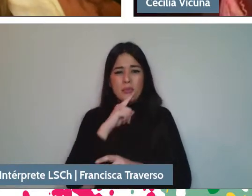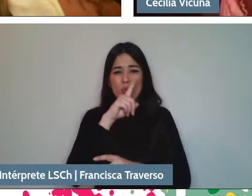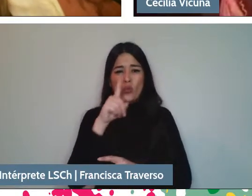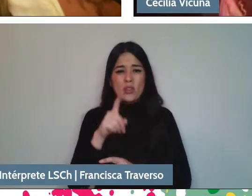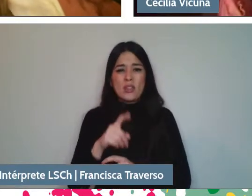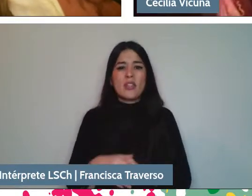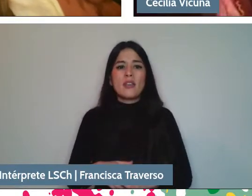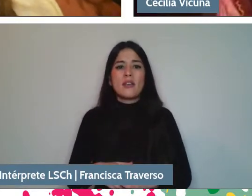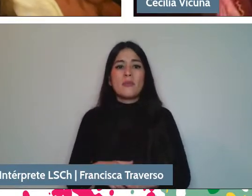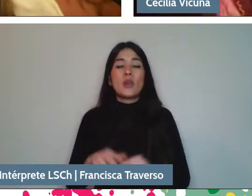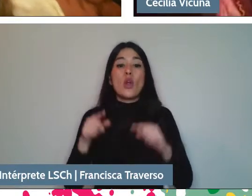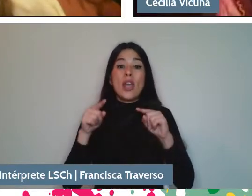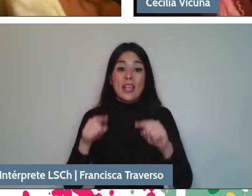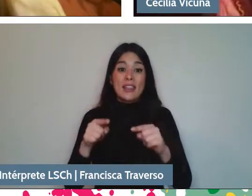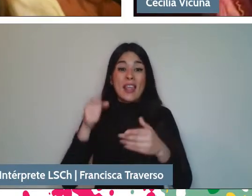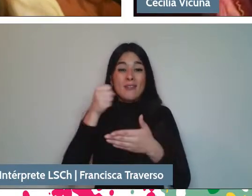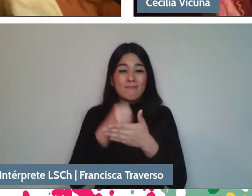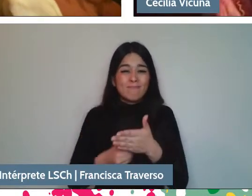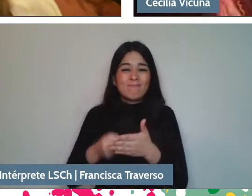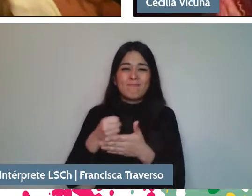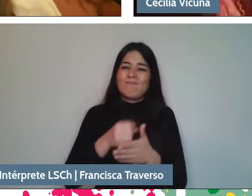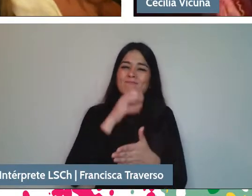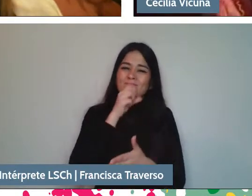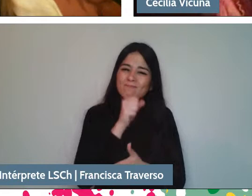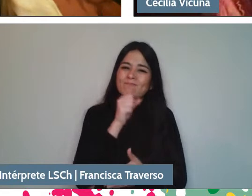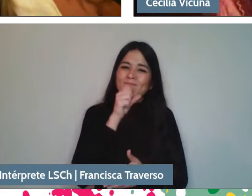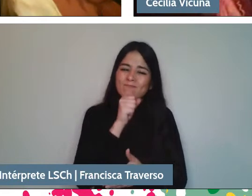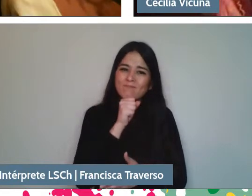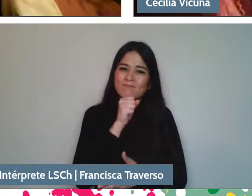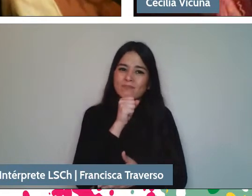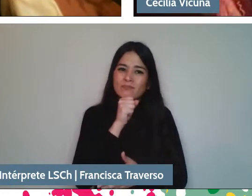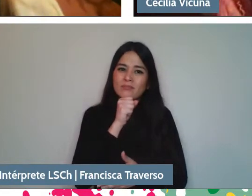Pero esta resistencia de una autoría, a pesar del ninguneo,